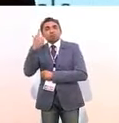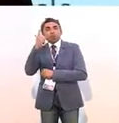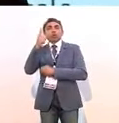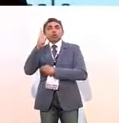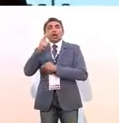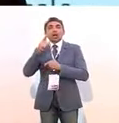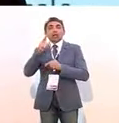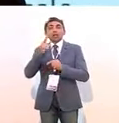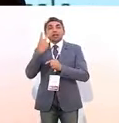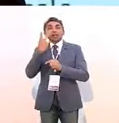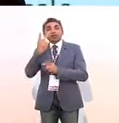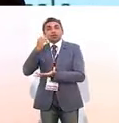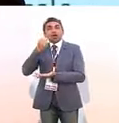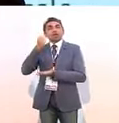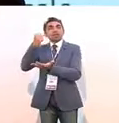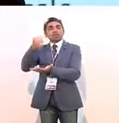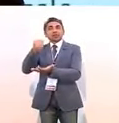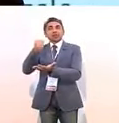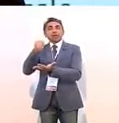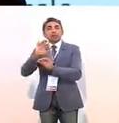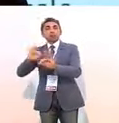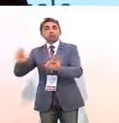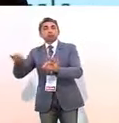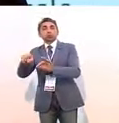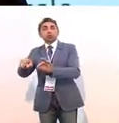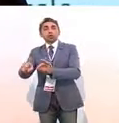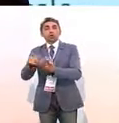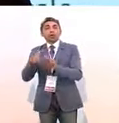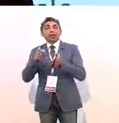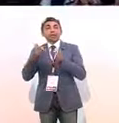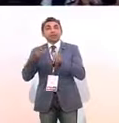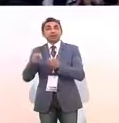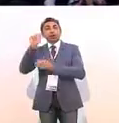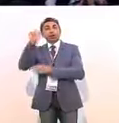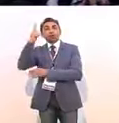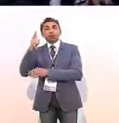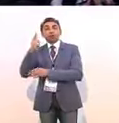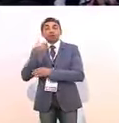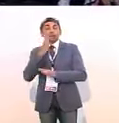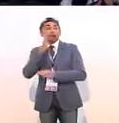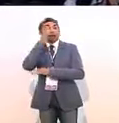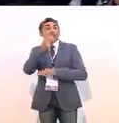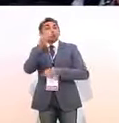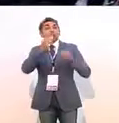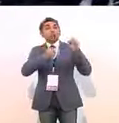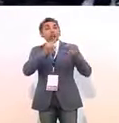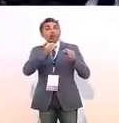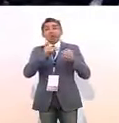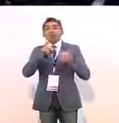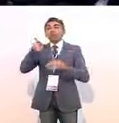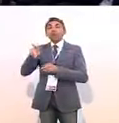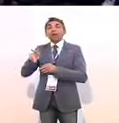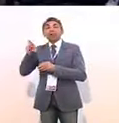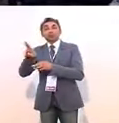tutto l’investimento che abbiamo messo in questo settore; che porta a Pompei, a Paestum,